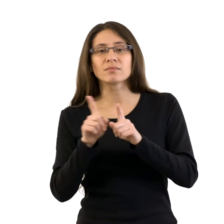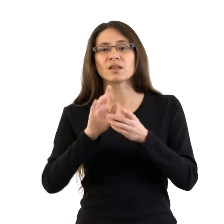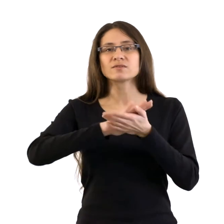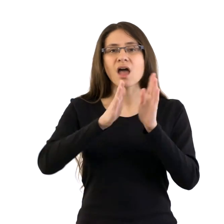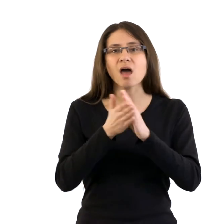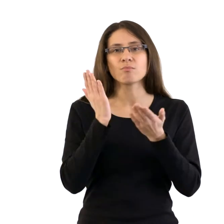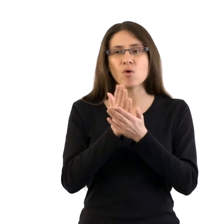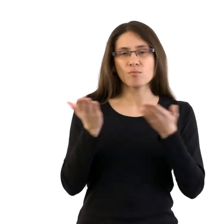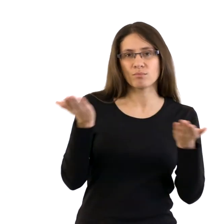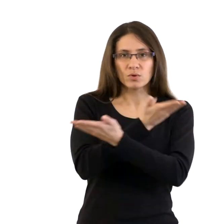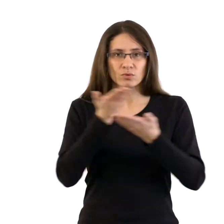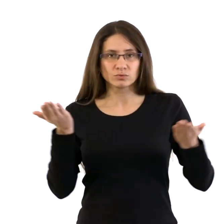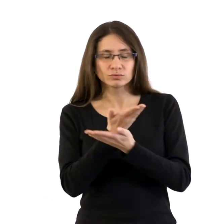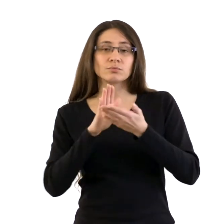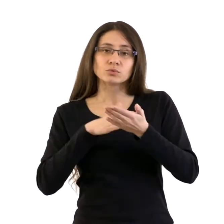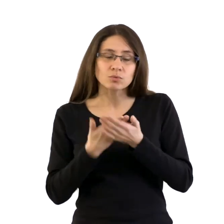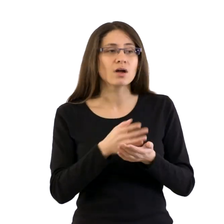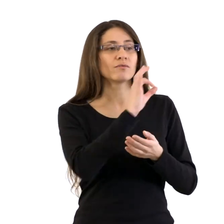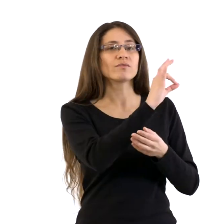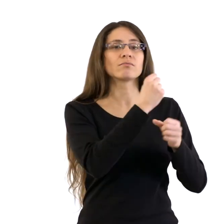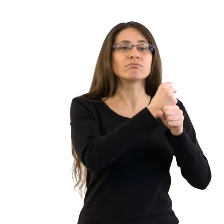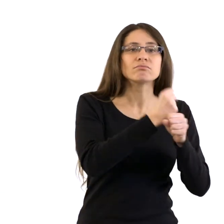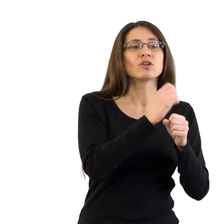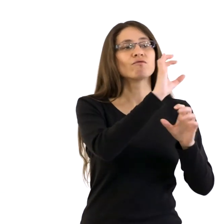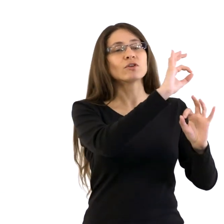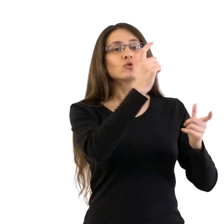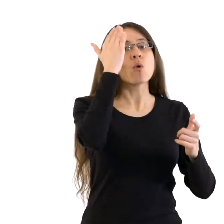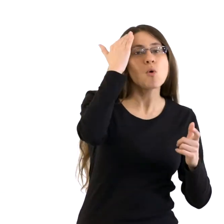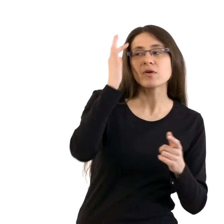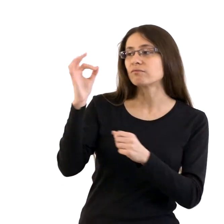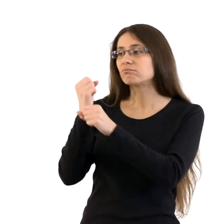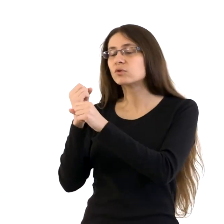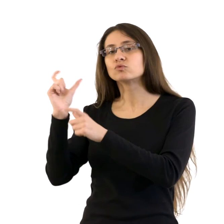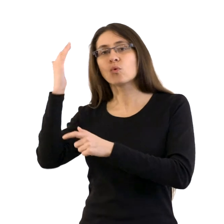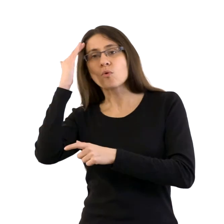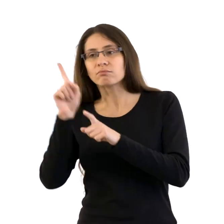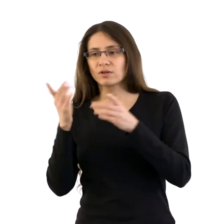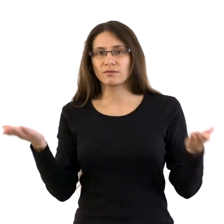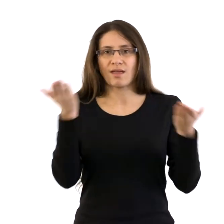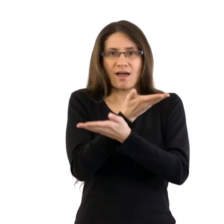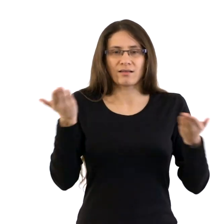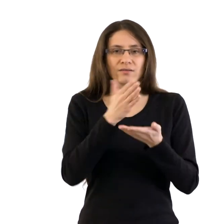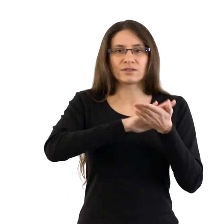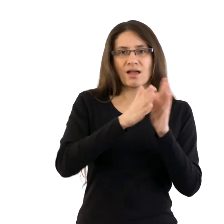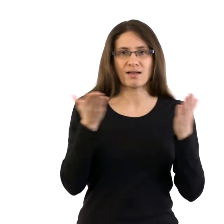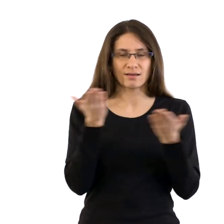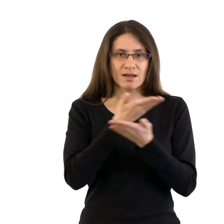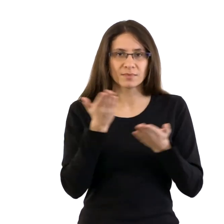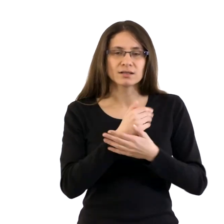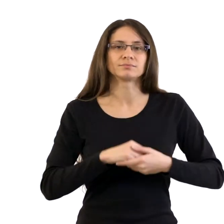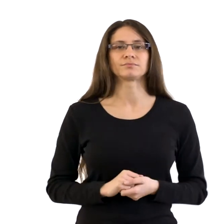Usługi o charakterze wzajemnym – wzajemne dzielenie się usługami i umiejętnościami.